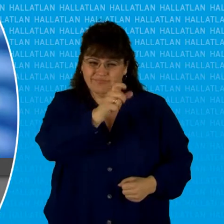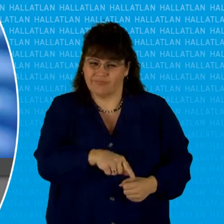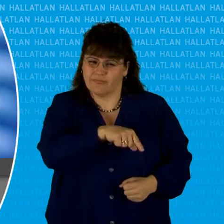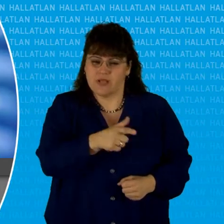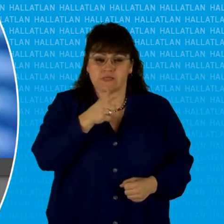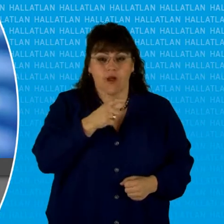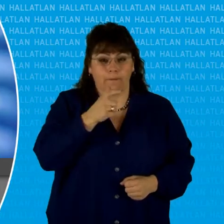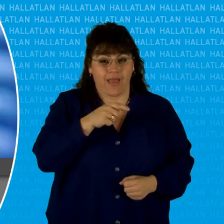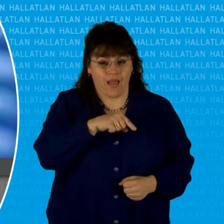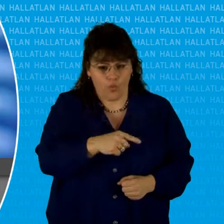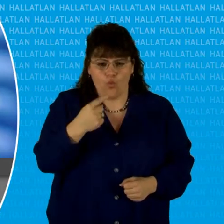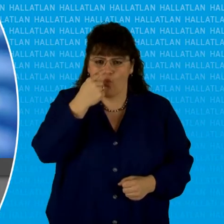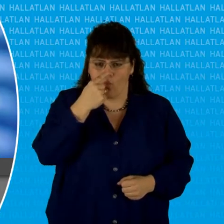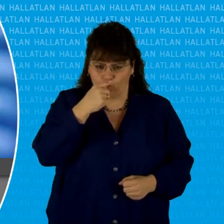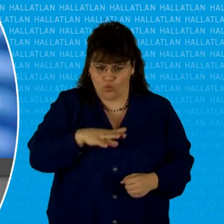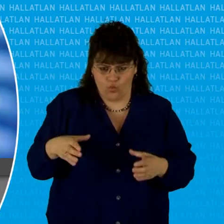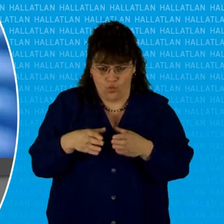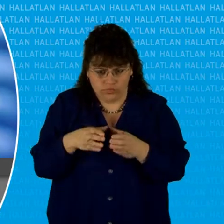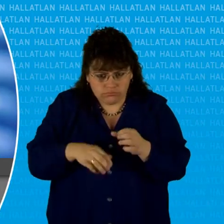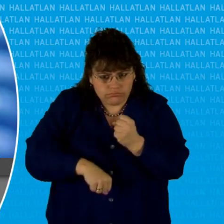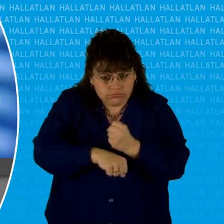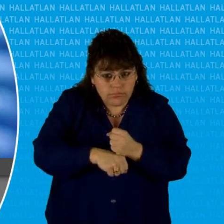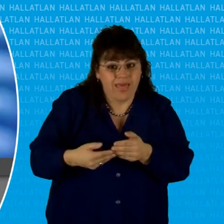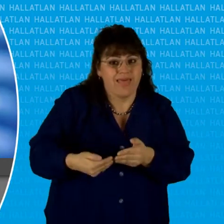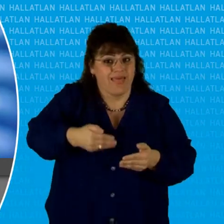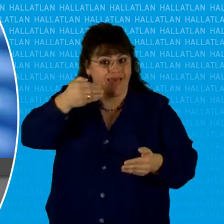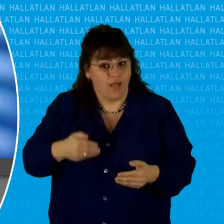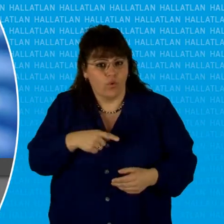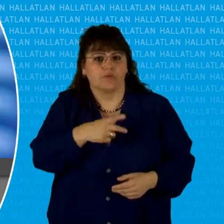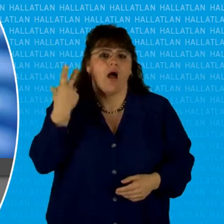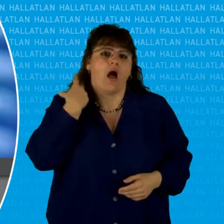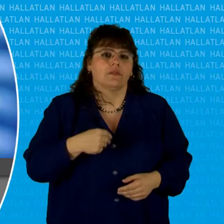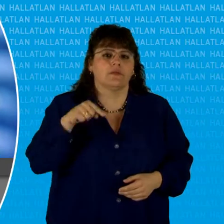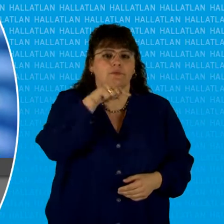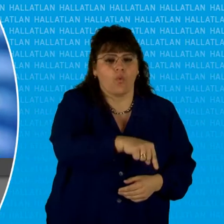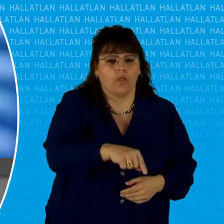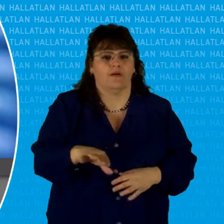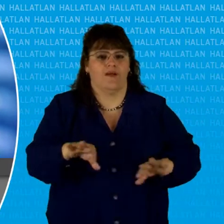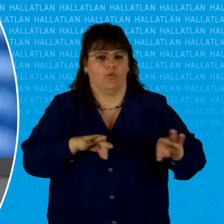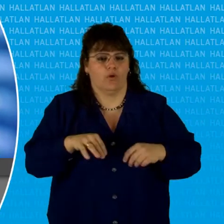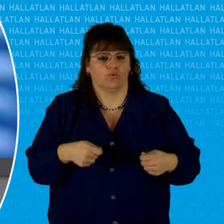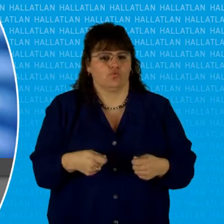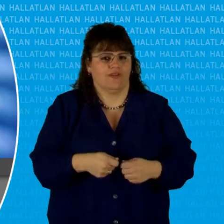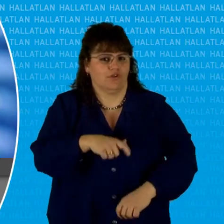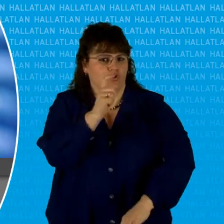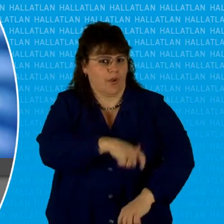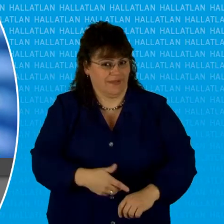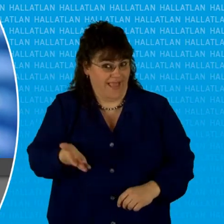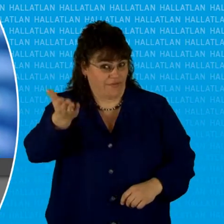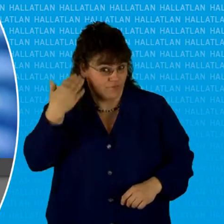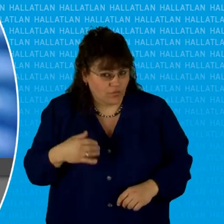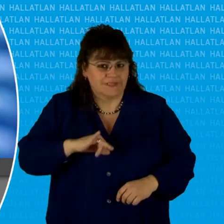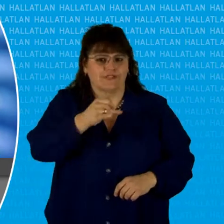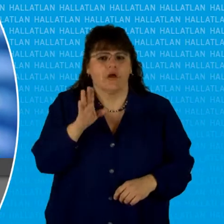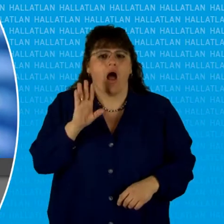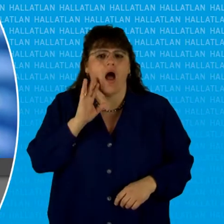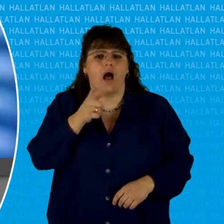A szakember az orosz előtt az angol válogatott szövetségi kapitánya volt